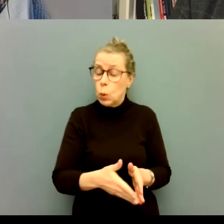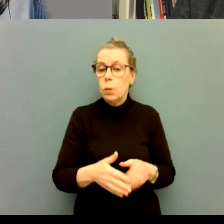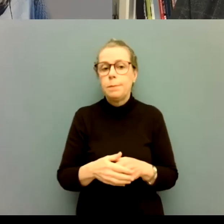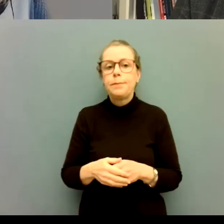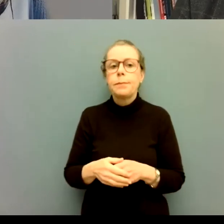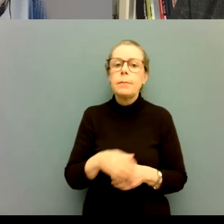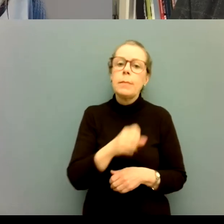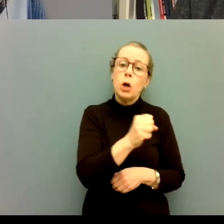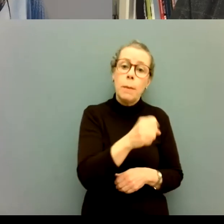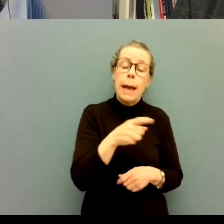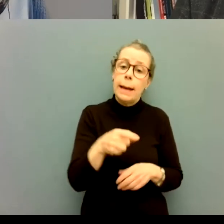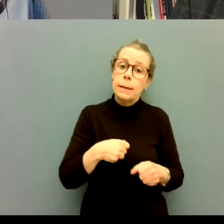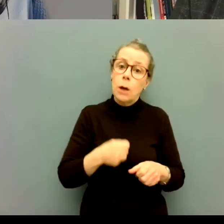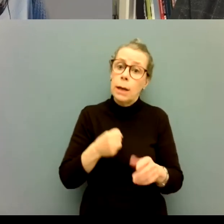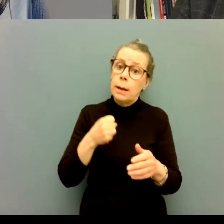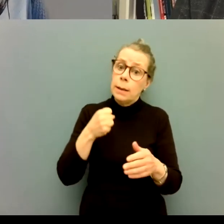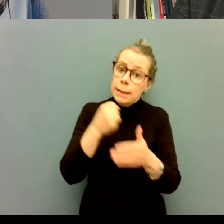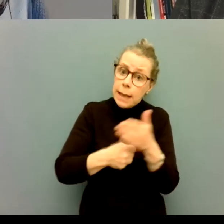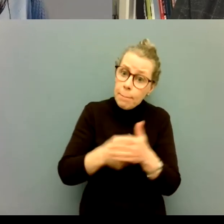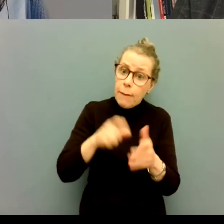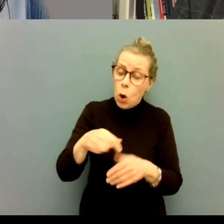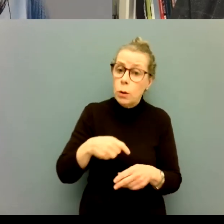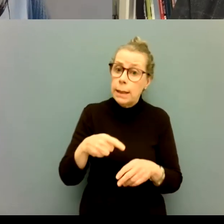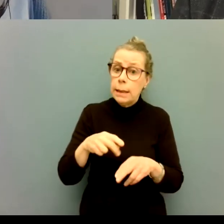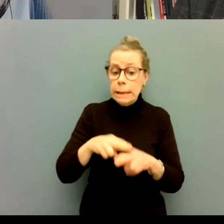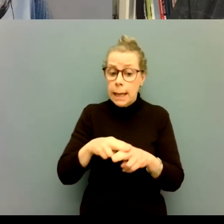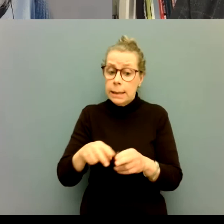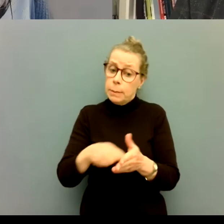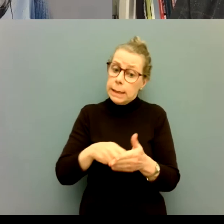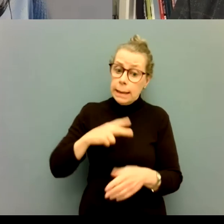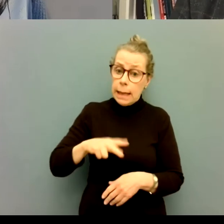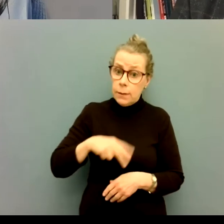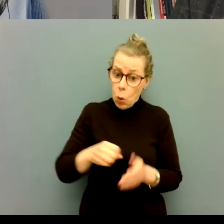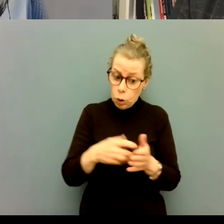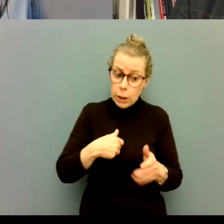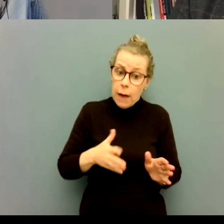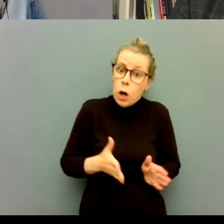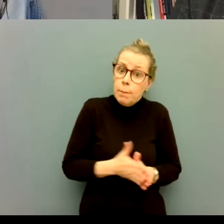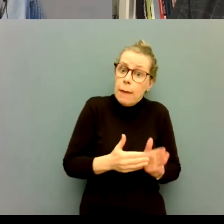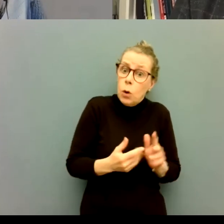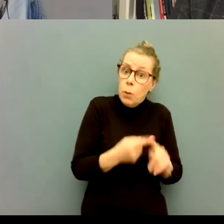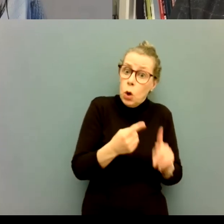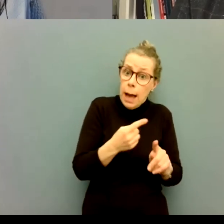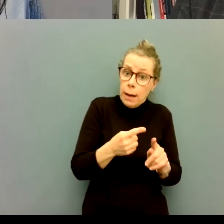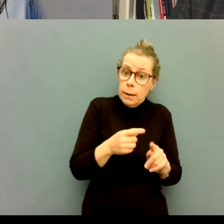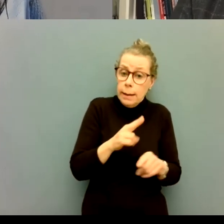Är det en förändring ni vill driva, och känner särskilt ansvar för-